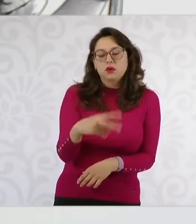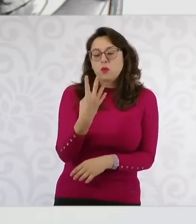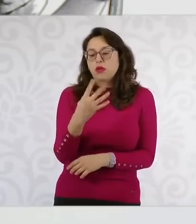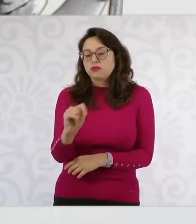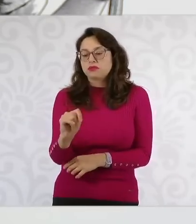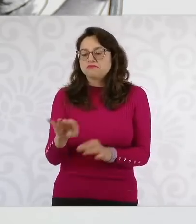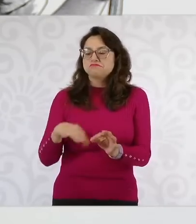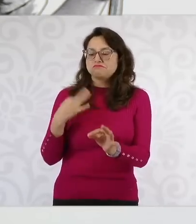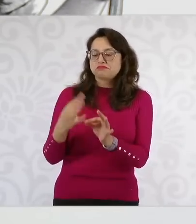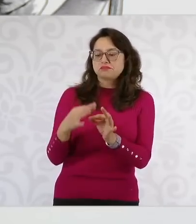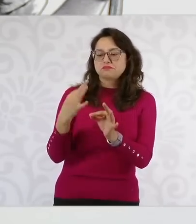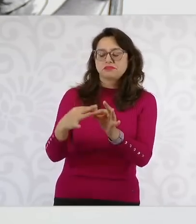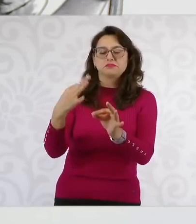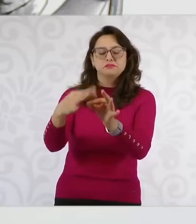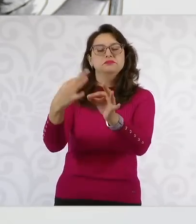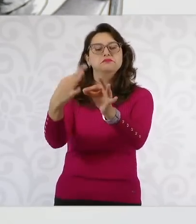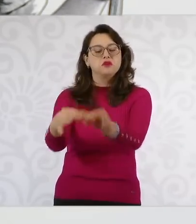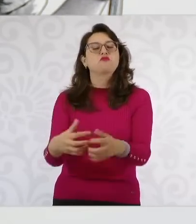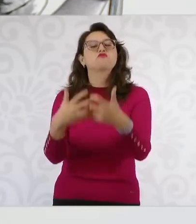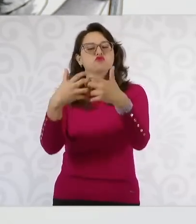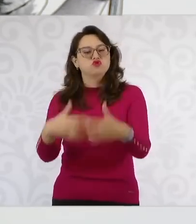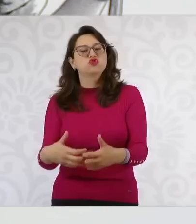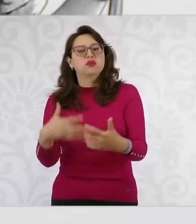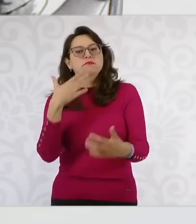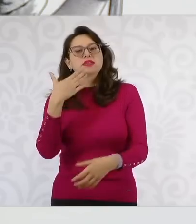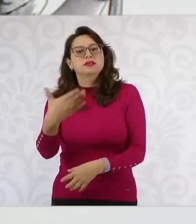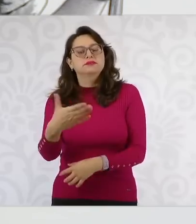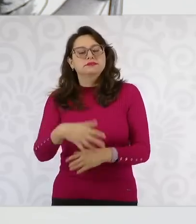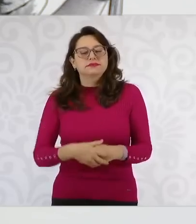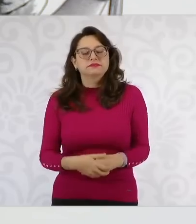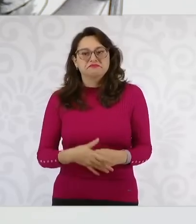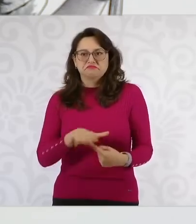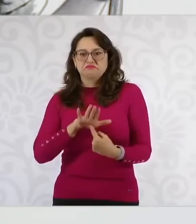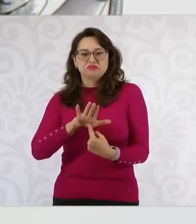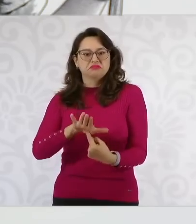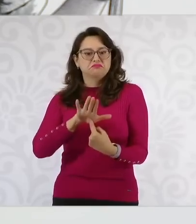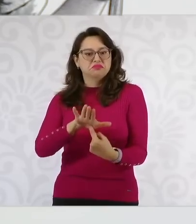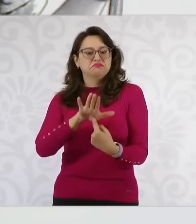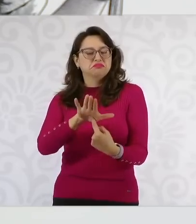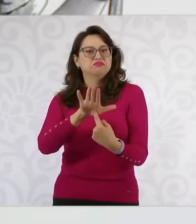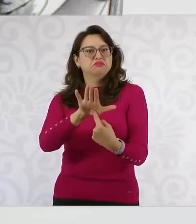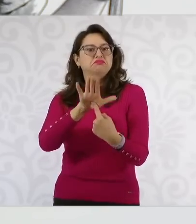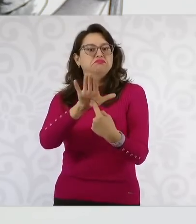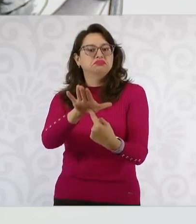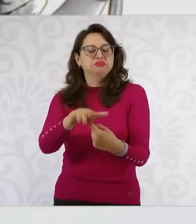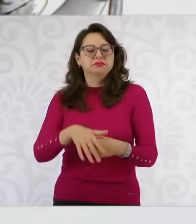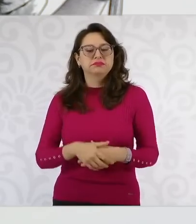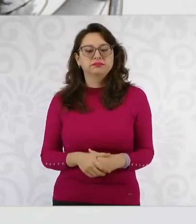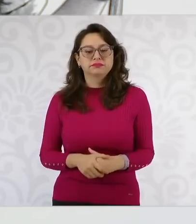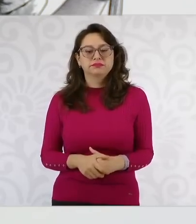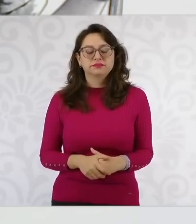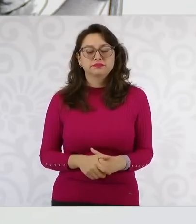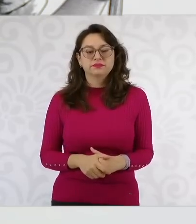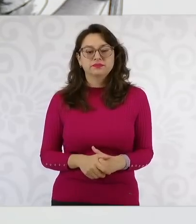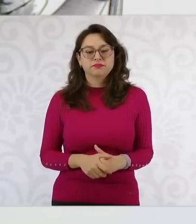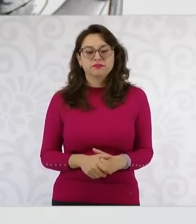resultados el otro día estaba Estaba leyendo hace